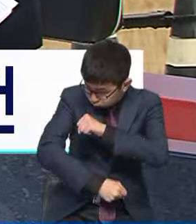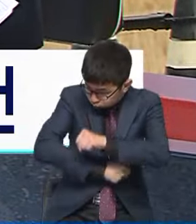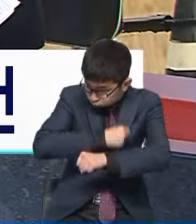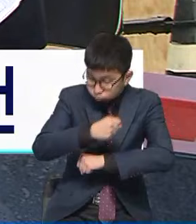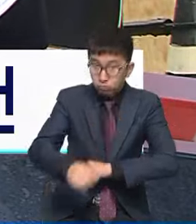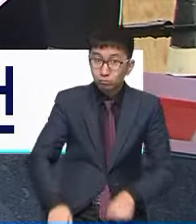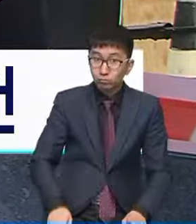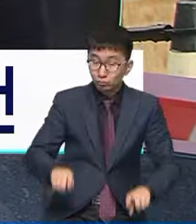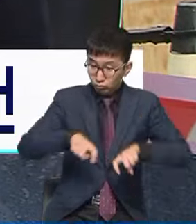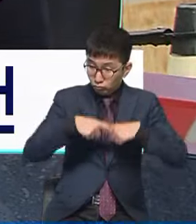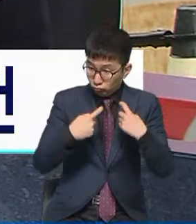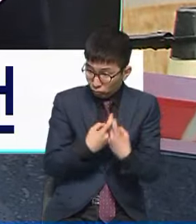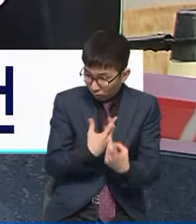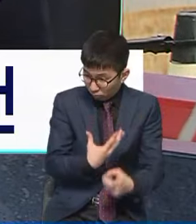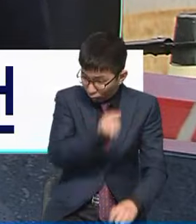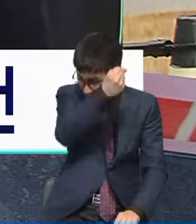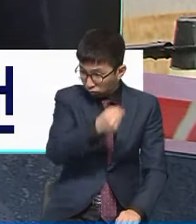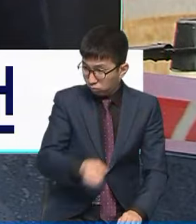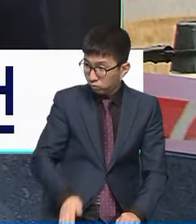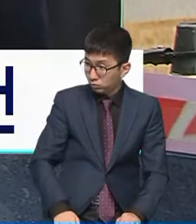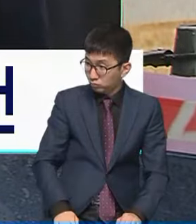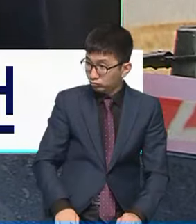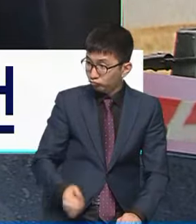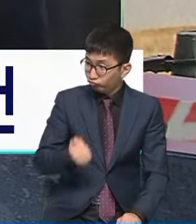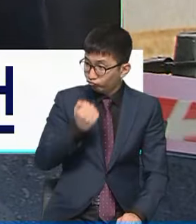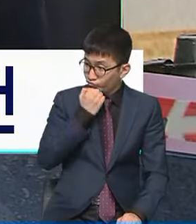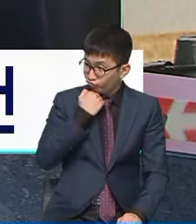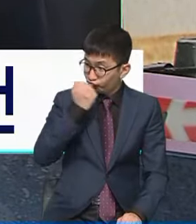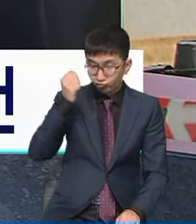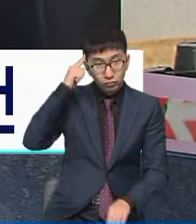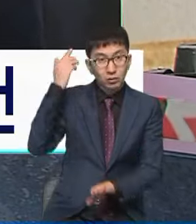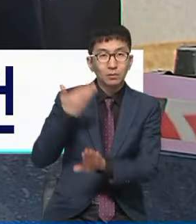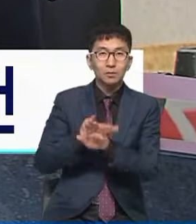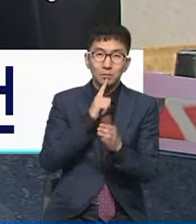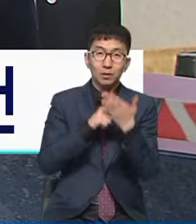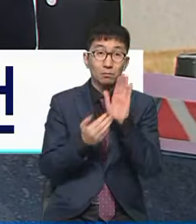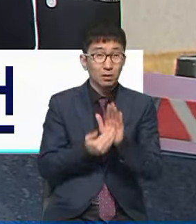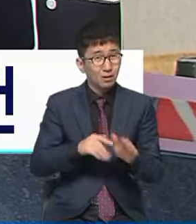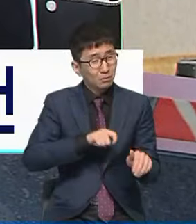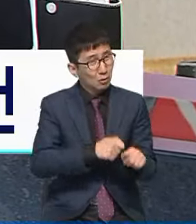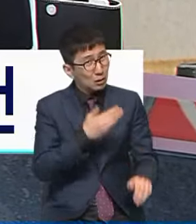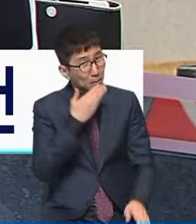자유라며 강하게 반발하고 있습니다. 실제로 처벌이 가능할지 그 핵심 쟁점을